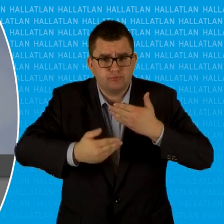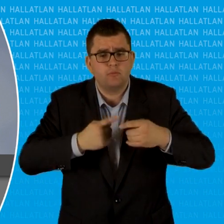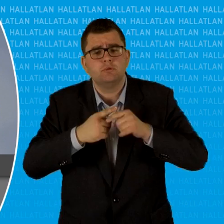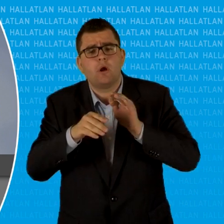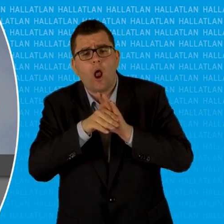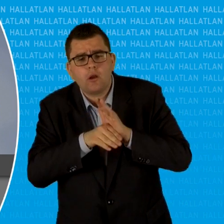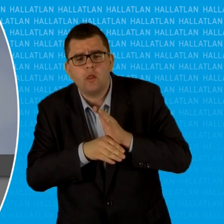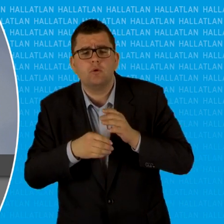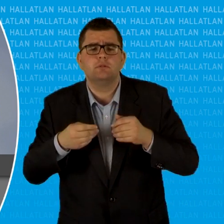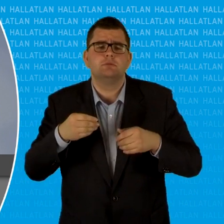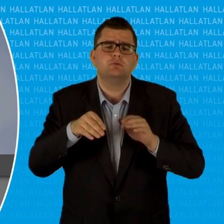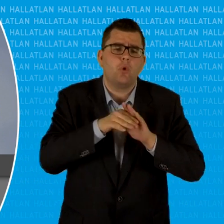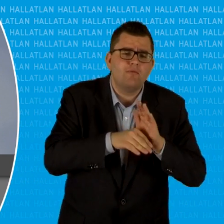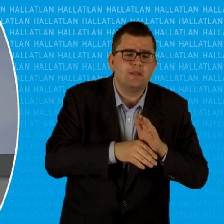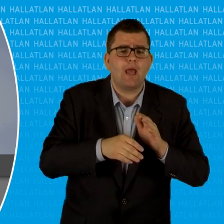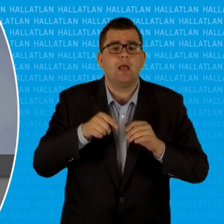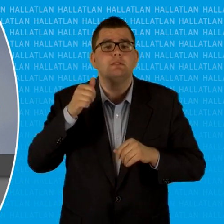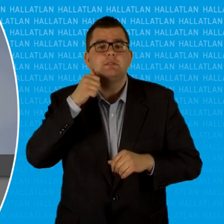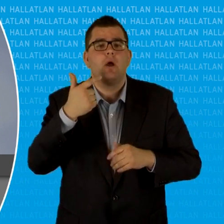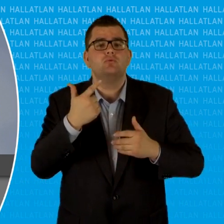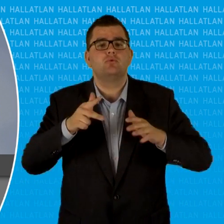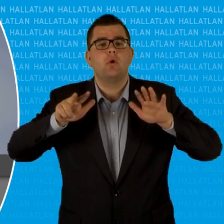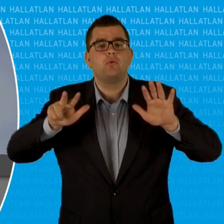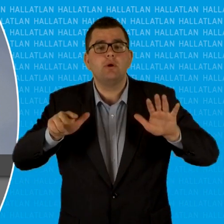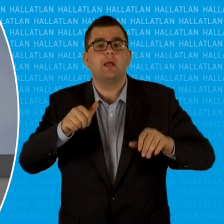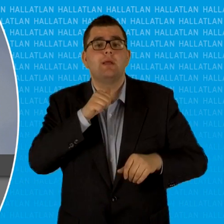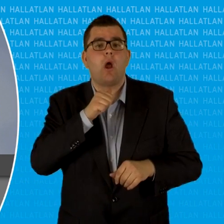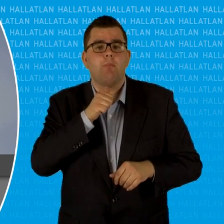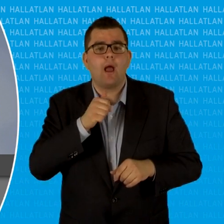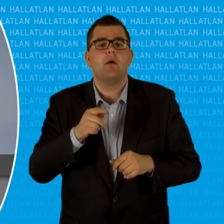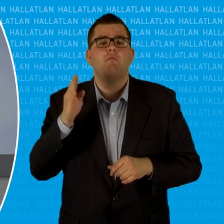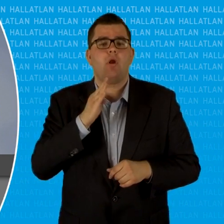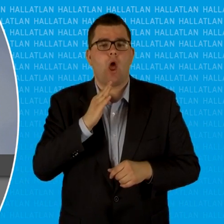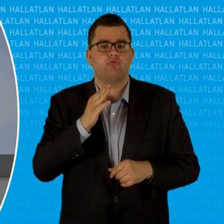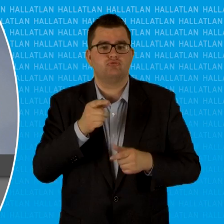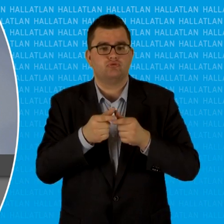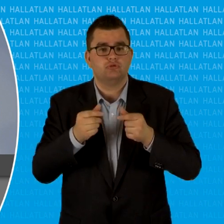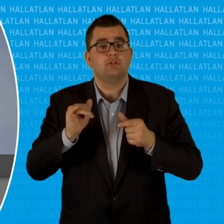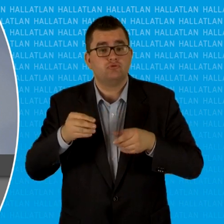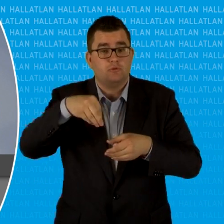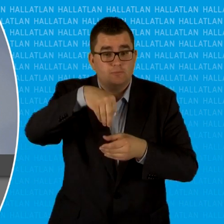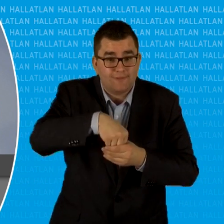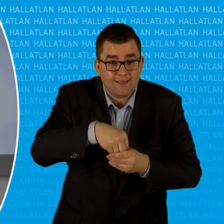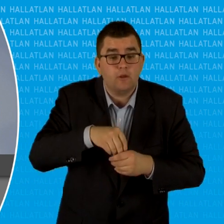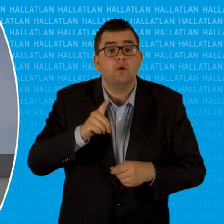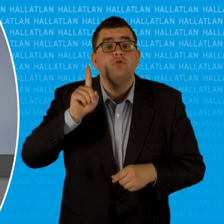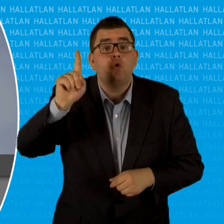az adatokat és a szoftvereket pedig 128 gigabájtos flashmemóriában tárolja,